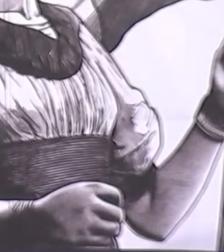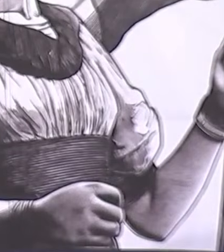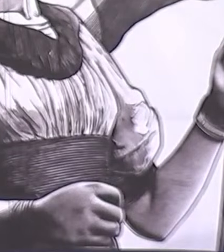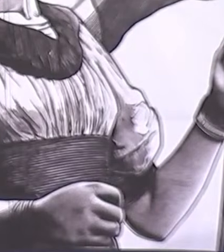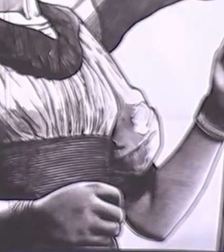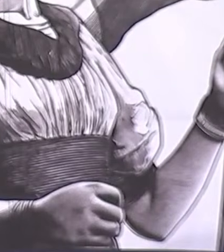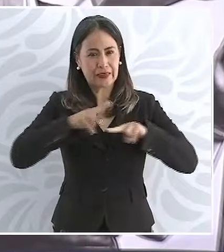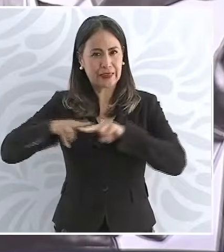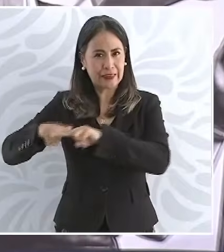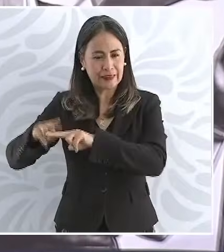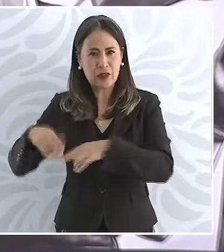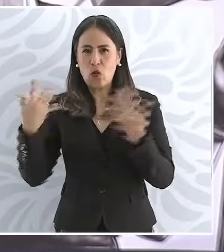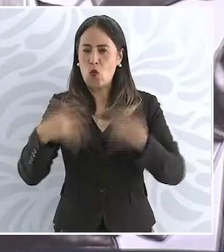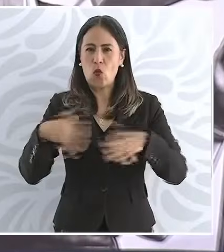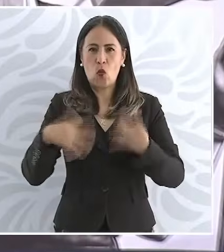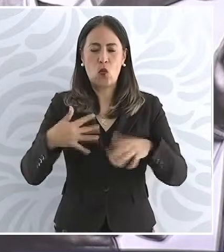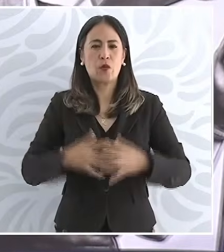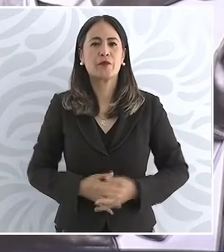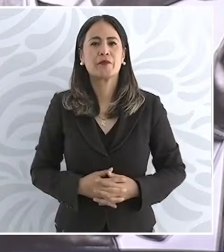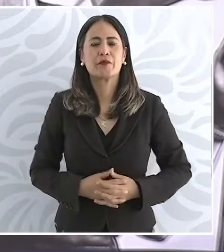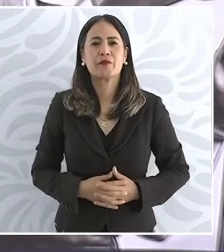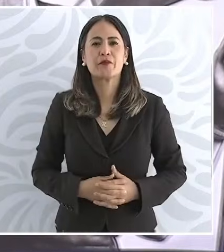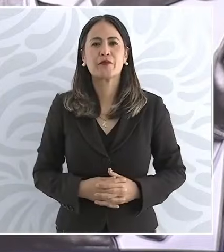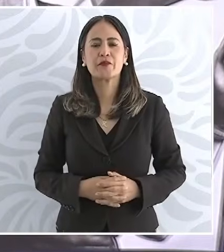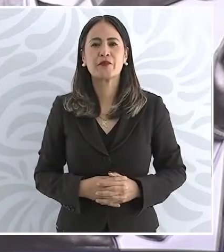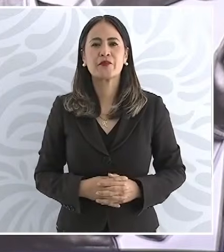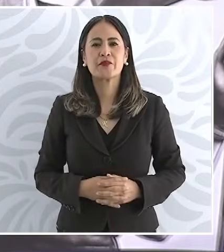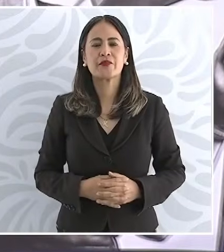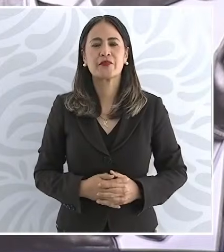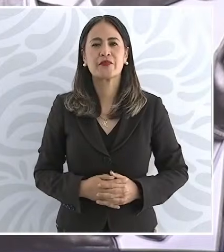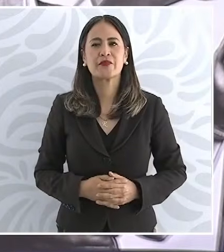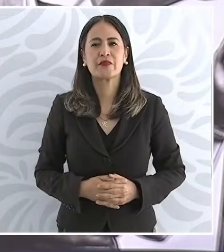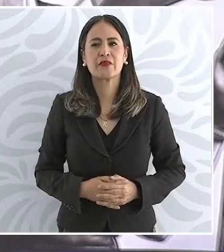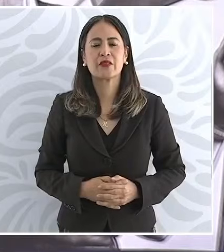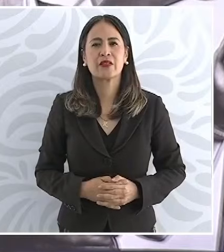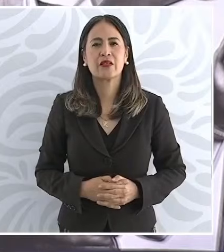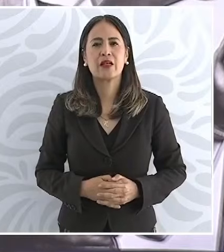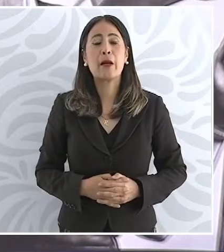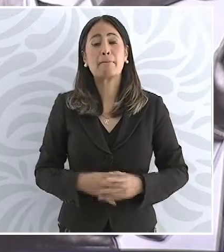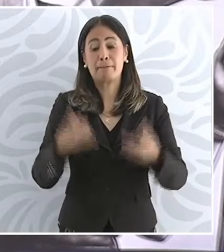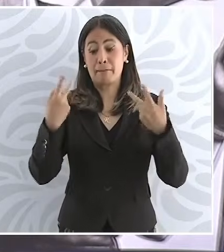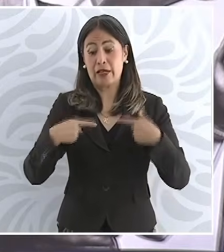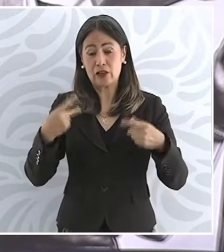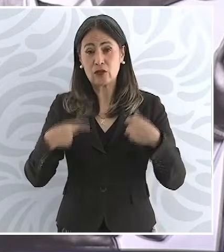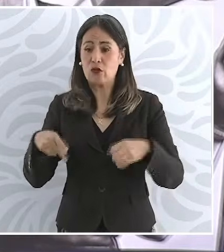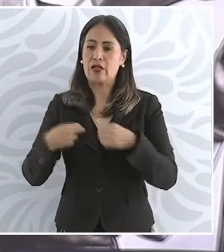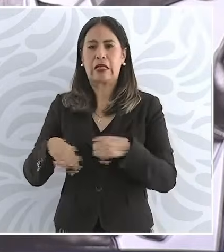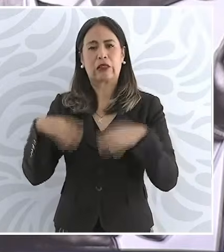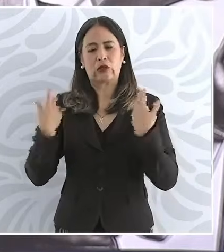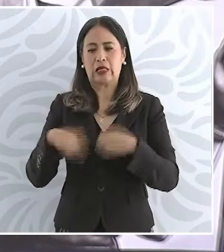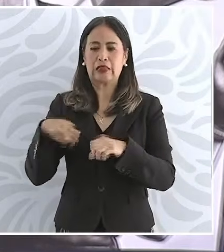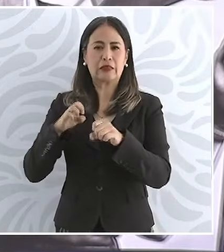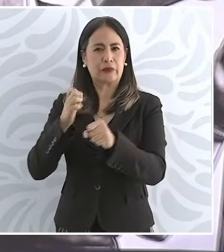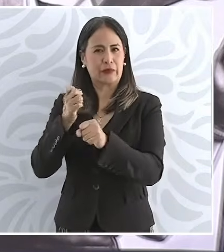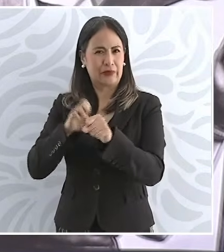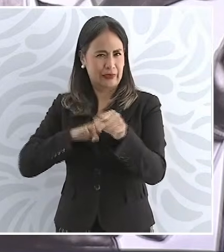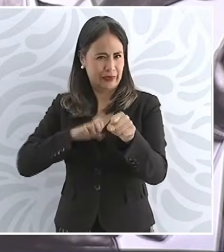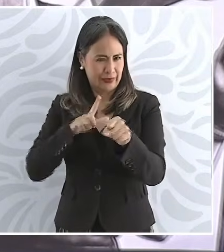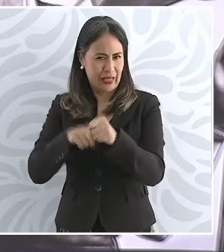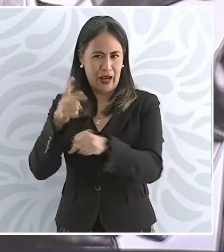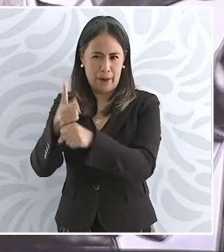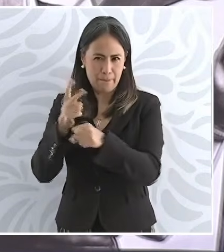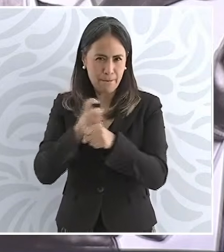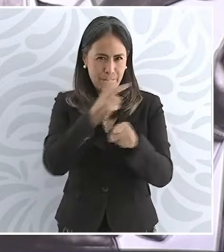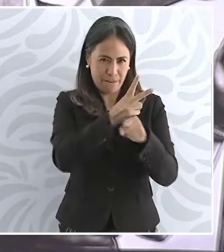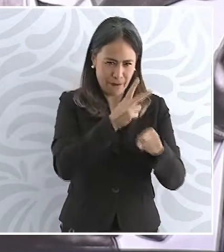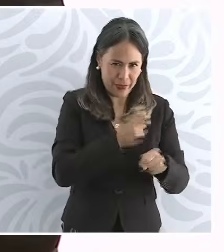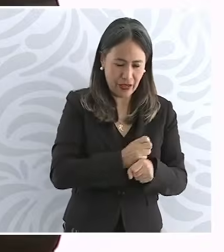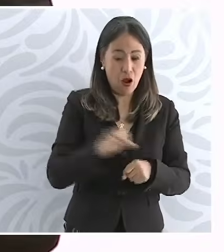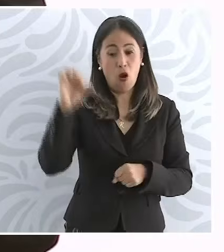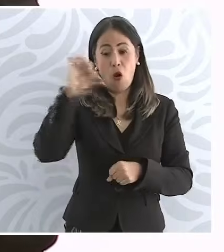ingeniero Cárdenas invitados especiales compañeras y compañeros hoy nos reunimos para conmemorar la